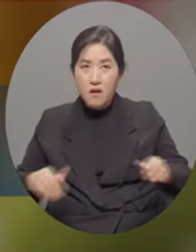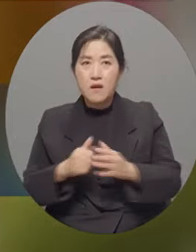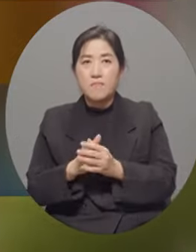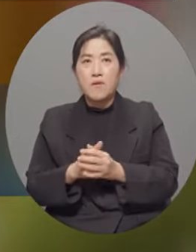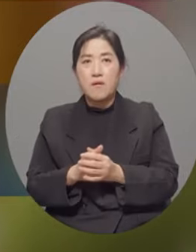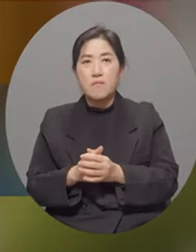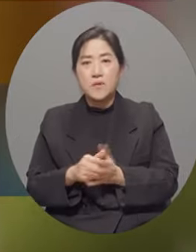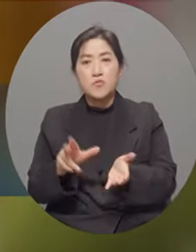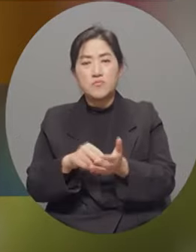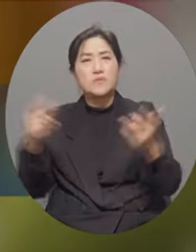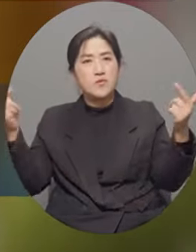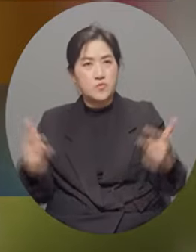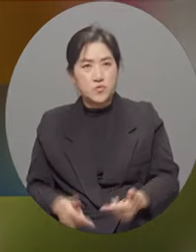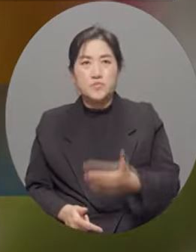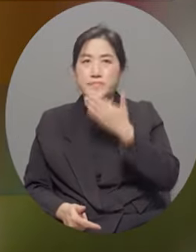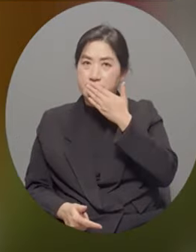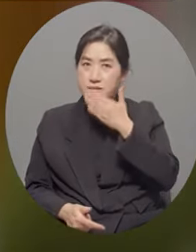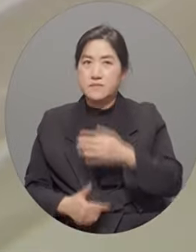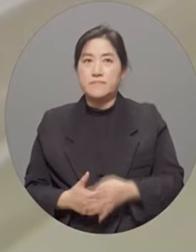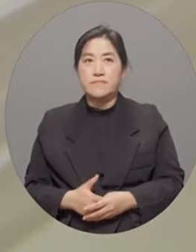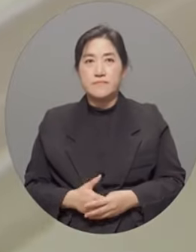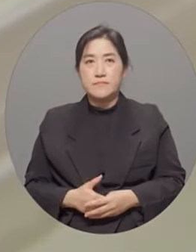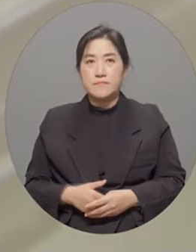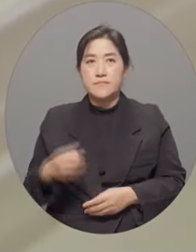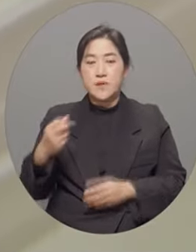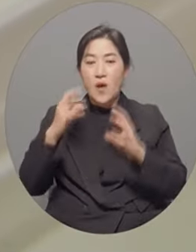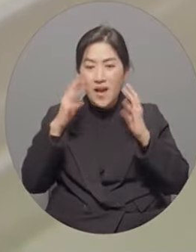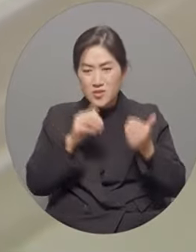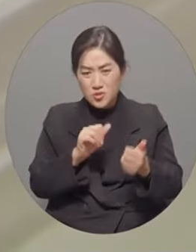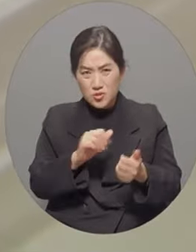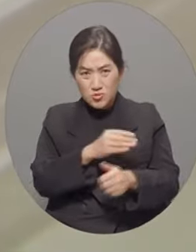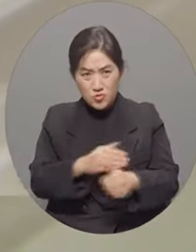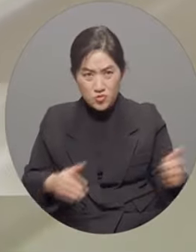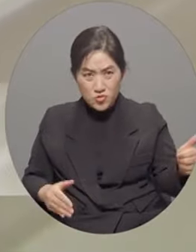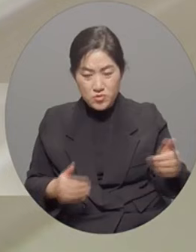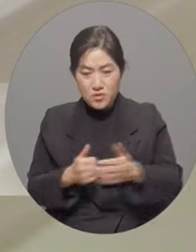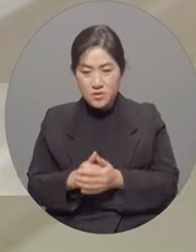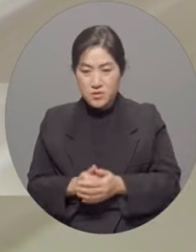된다고 하면 현저하게 줄 수 있는 거거든요.